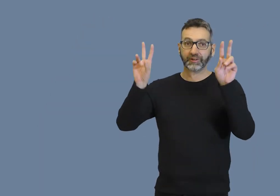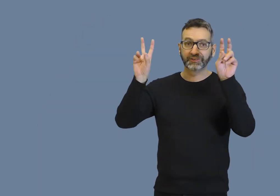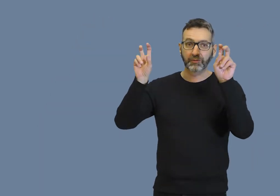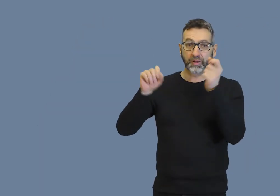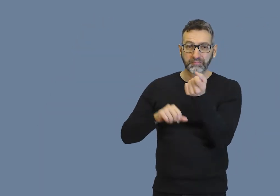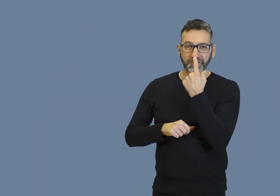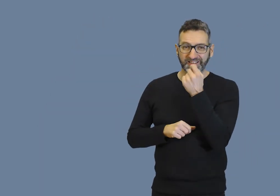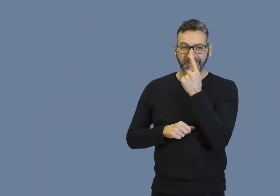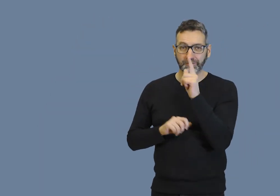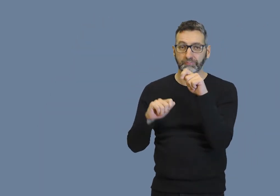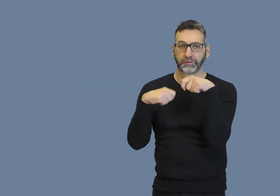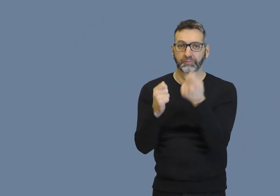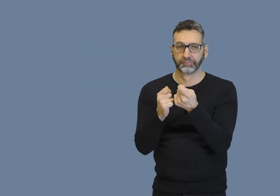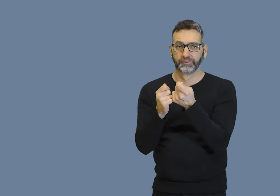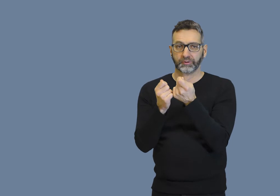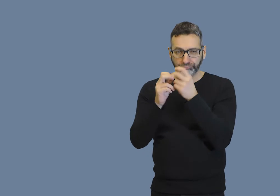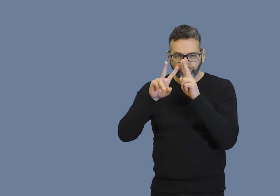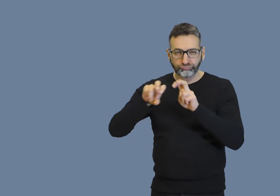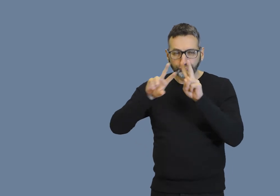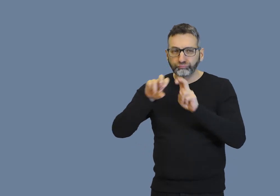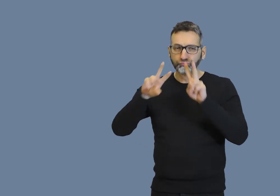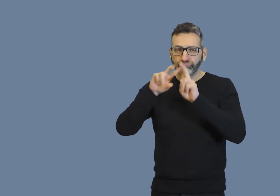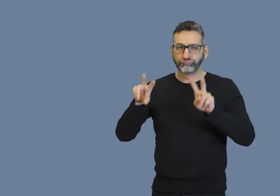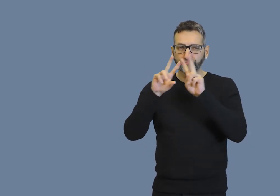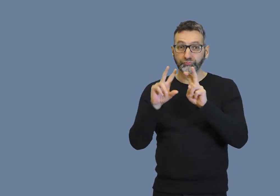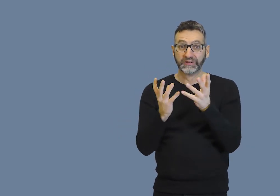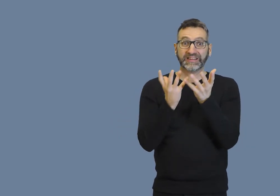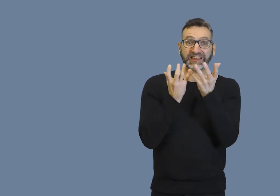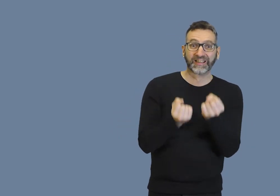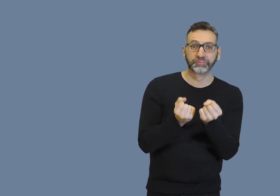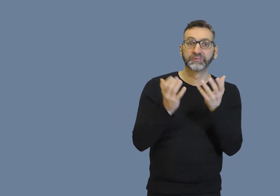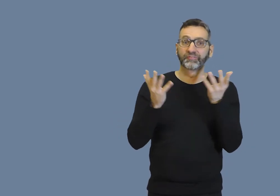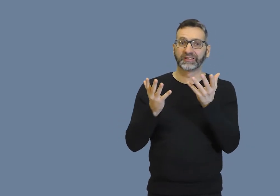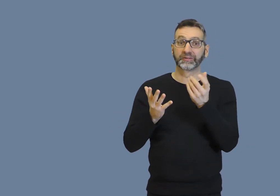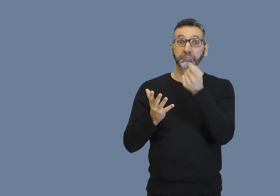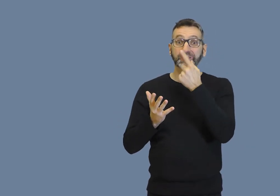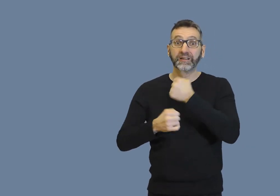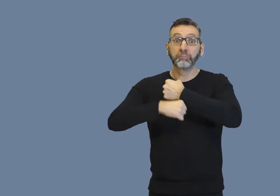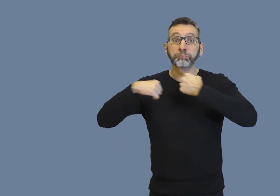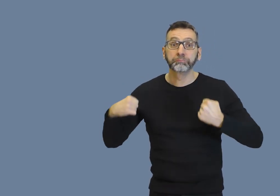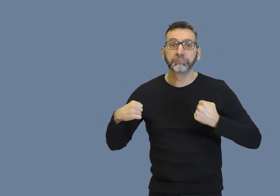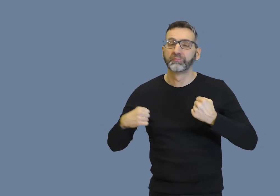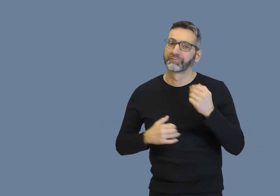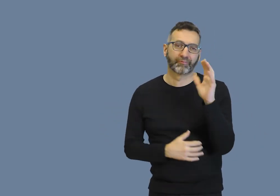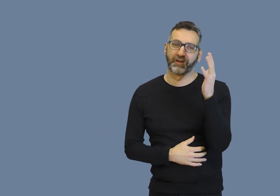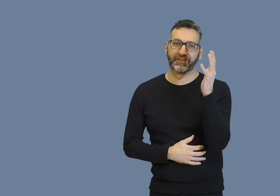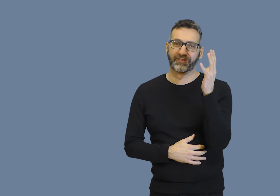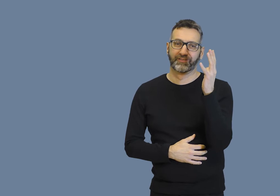Zur Pille gibt es sehr viele Studien und Untersuchungen. Das Ergebnis: Durch die Pille wird man nicht dick.